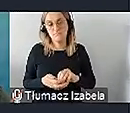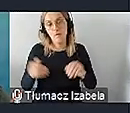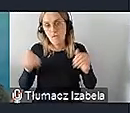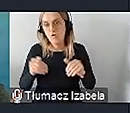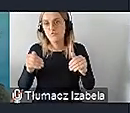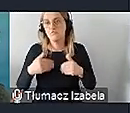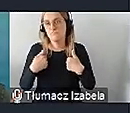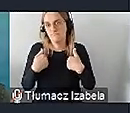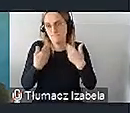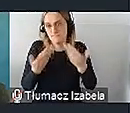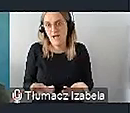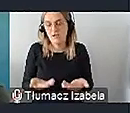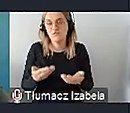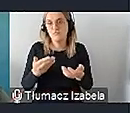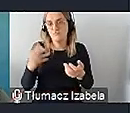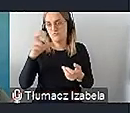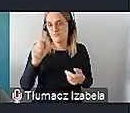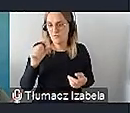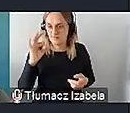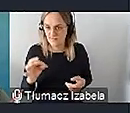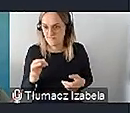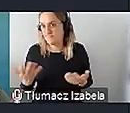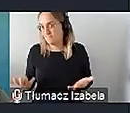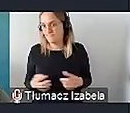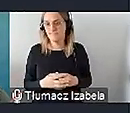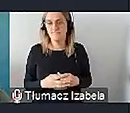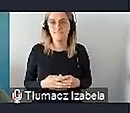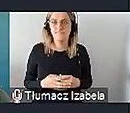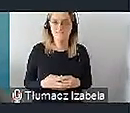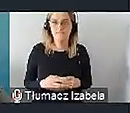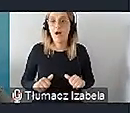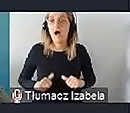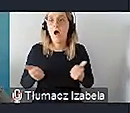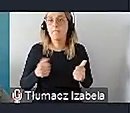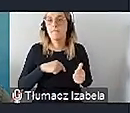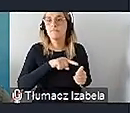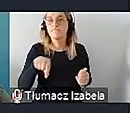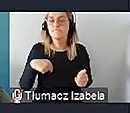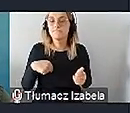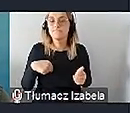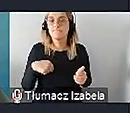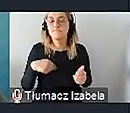to możecie dać znać na czacie, żebym miał taką informację zwrotną od państwa,